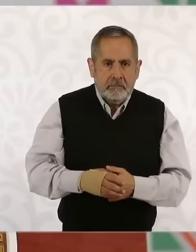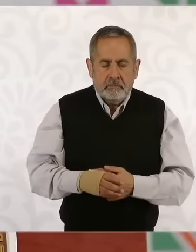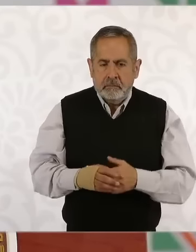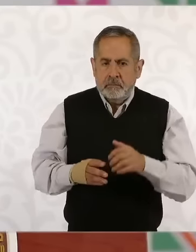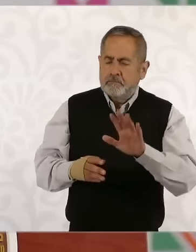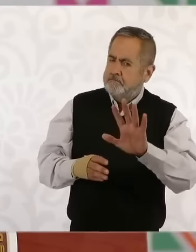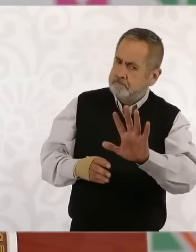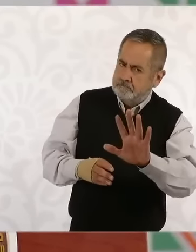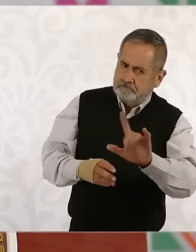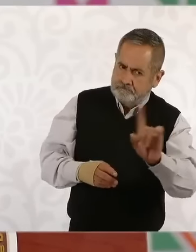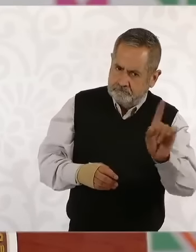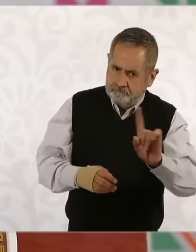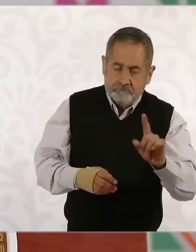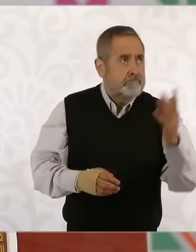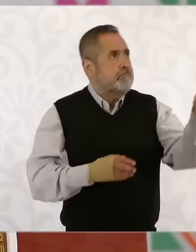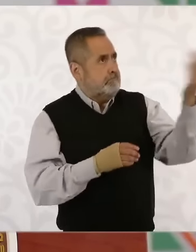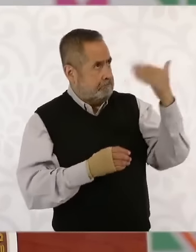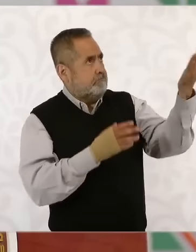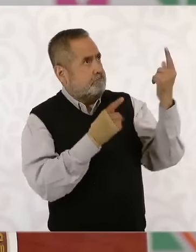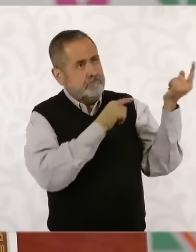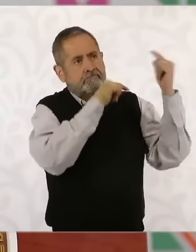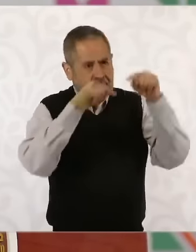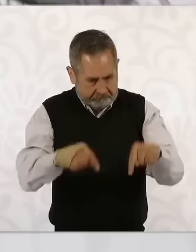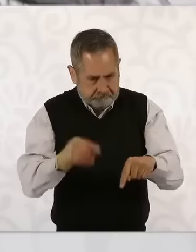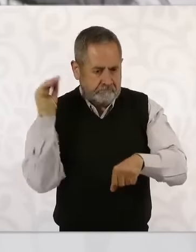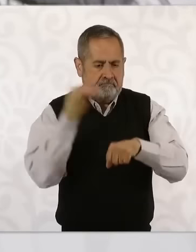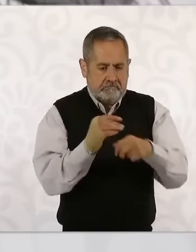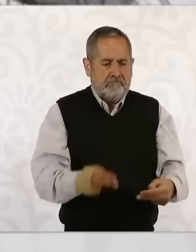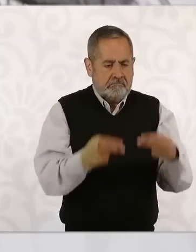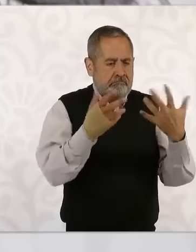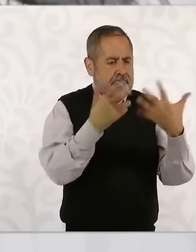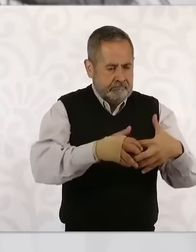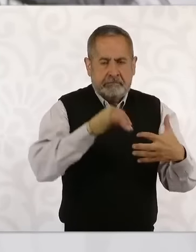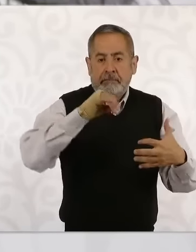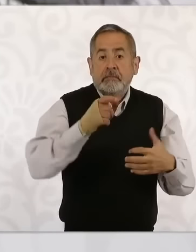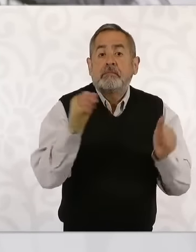pero también cuiden el medio ambiente. Vengan a invertir y que haya buenos salarios para el pueblo